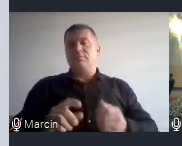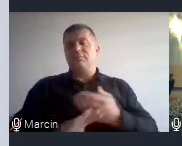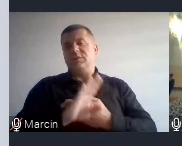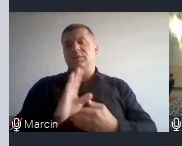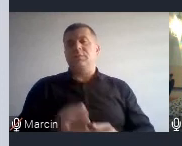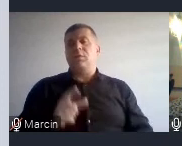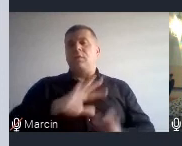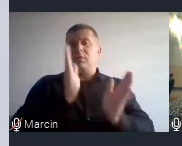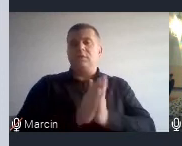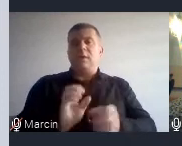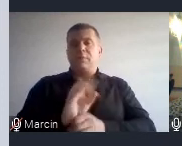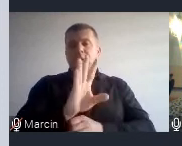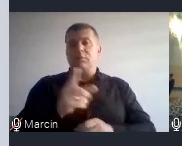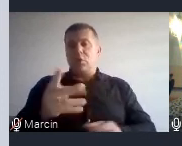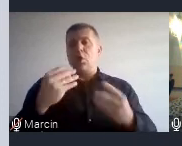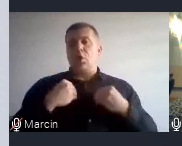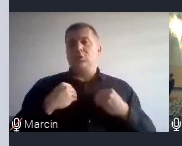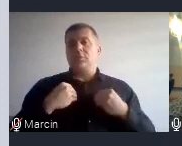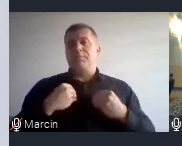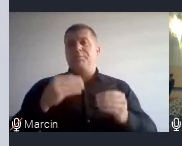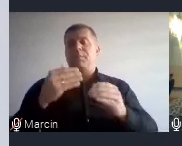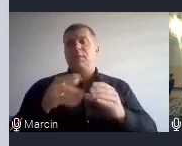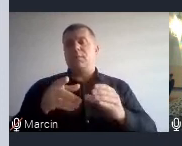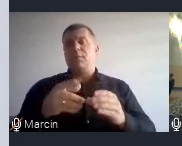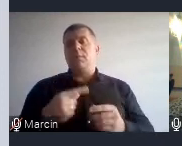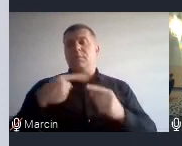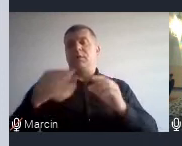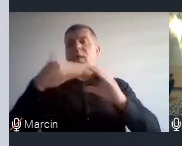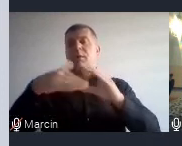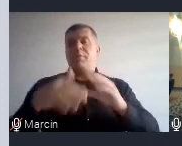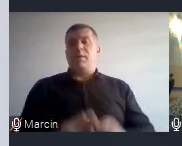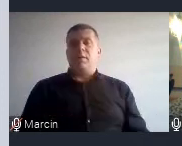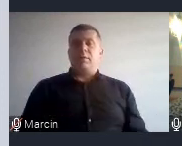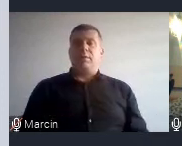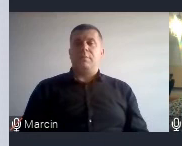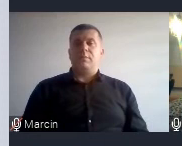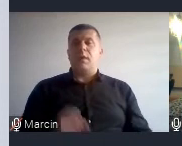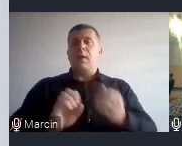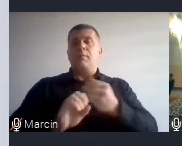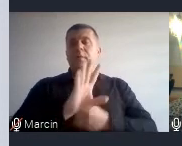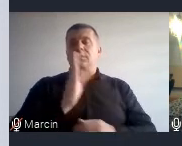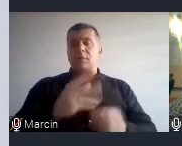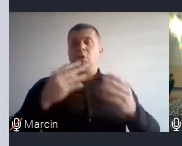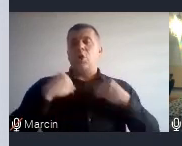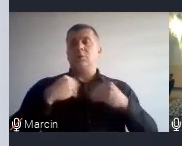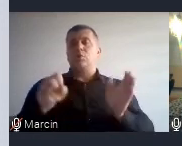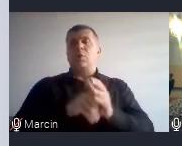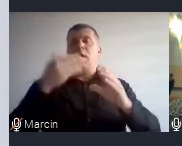Czyli te prezentacje Państwo otrzymacie na e-mail. Ta prezentacja przyjdzie do was na e-mail.